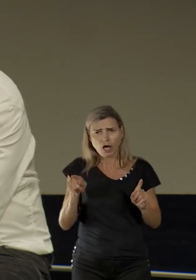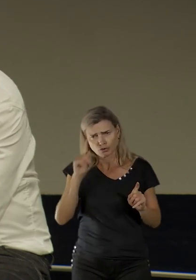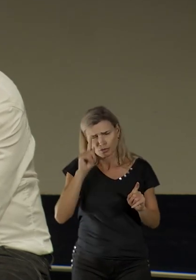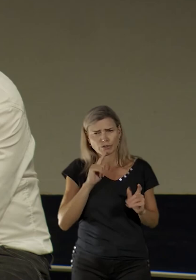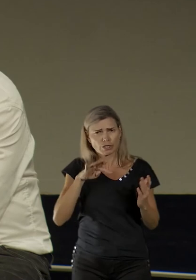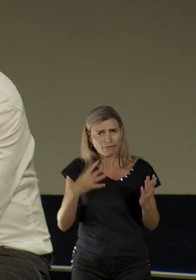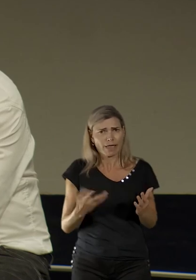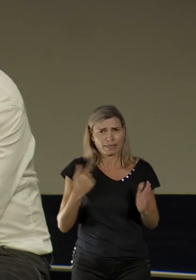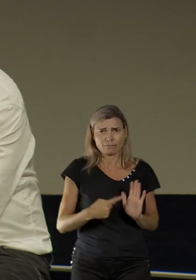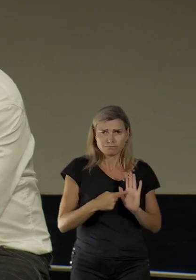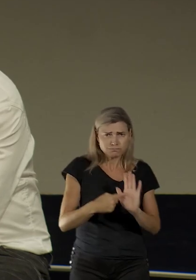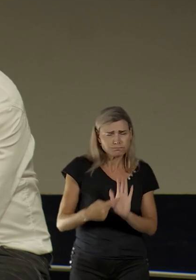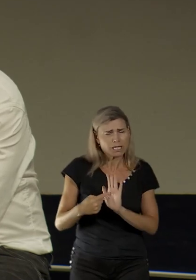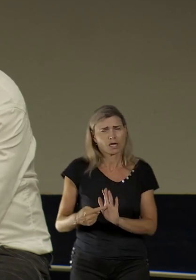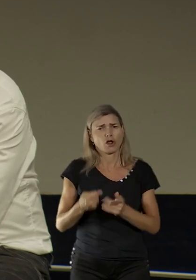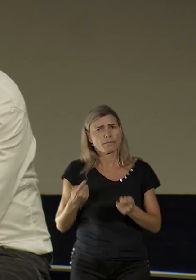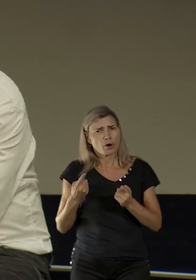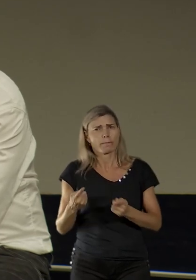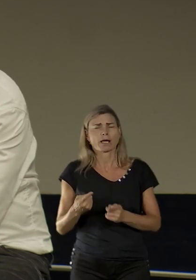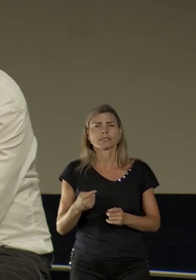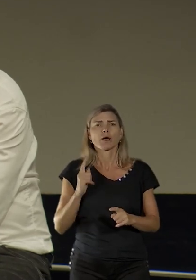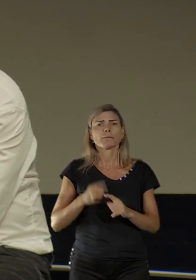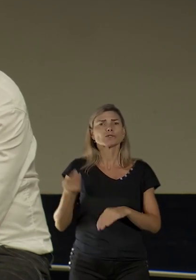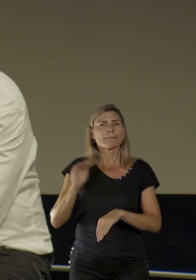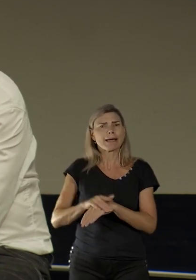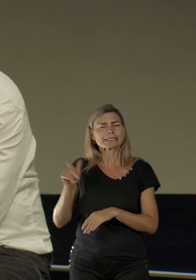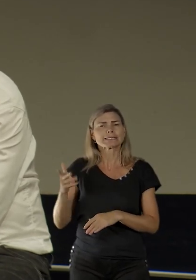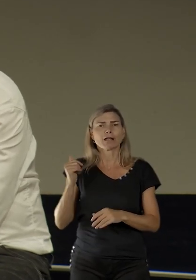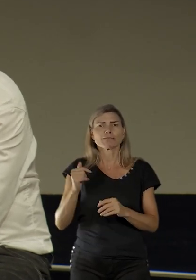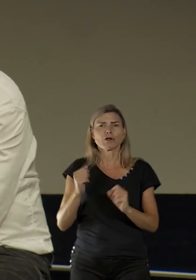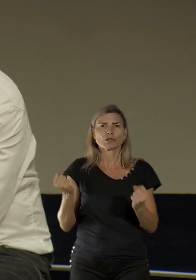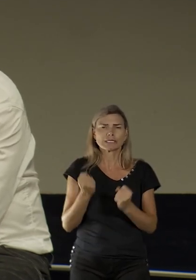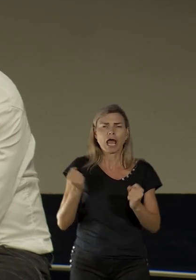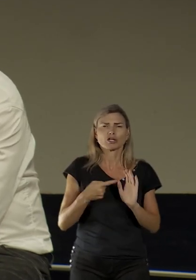Magistrátu i ten Czech Point. A všechno vlastně, co se kolem toho odehrálo.